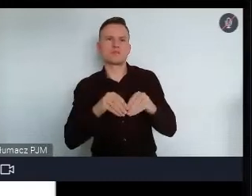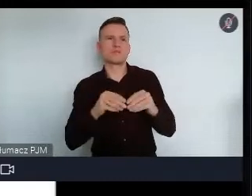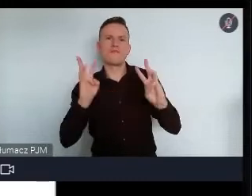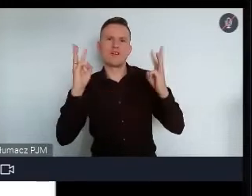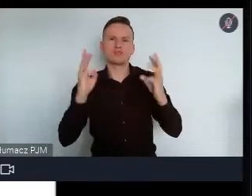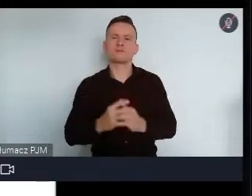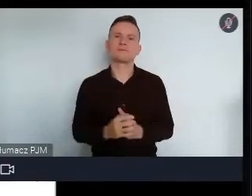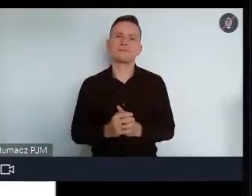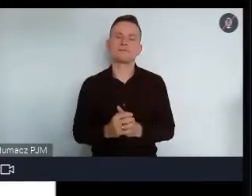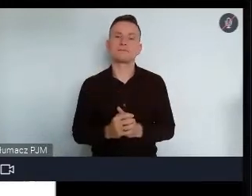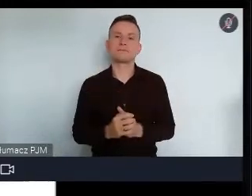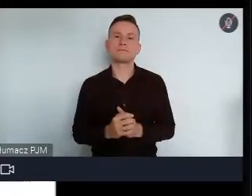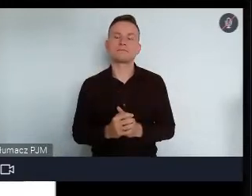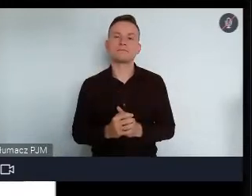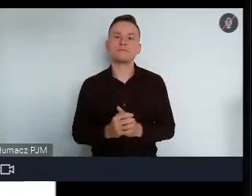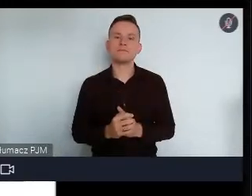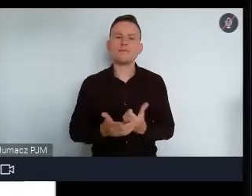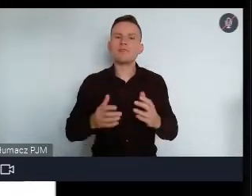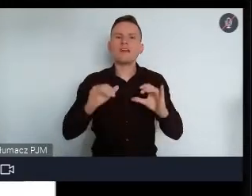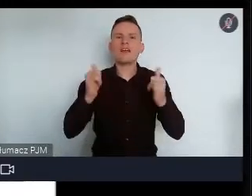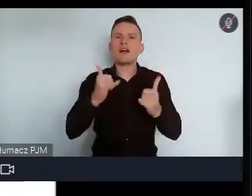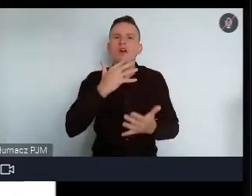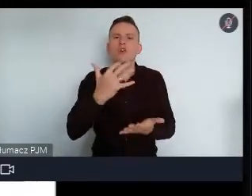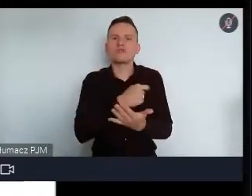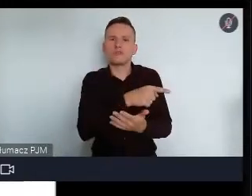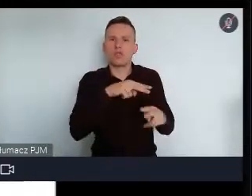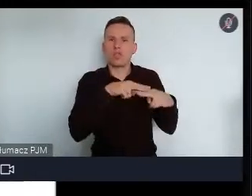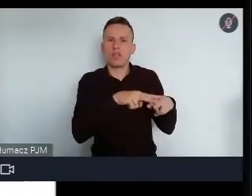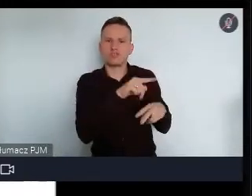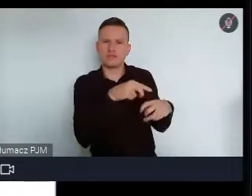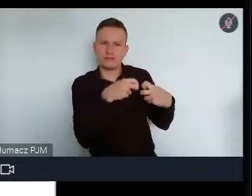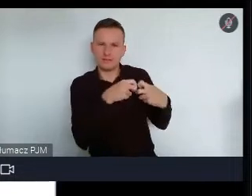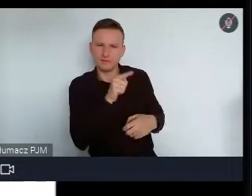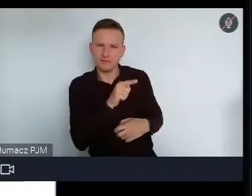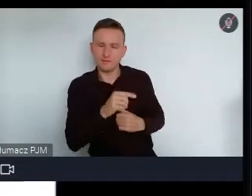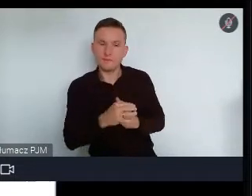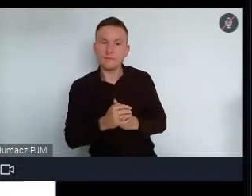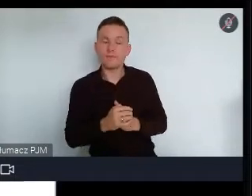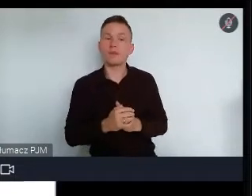Jak zatem korzystać z narzędzia? Po wybraniu ram,